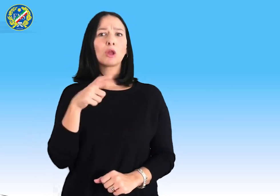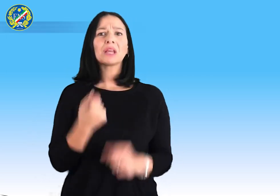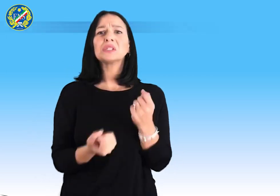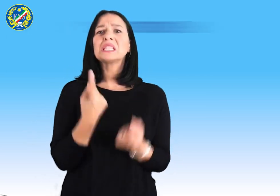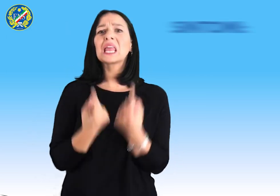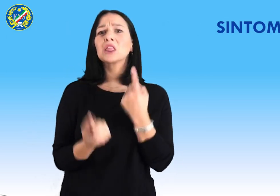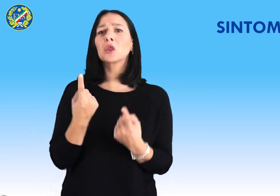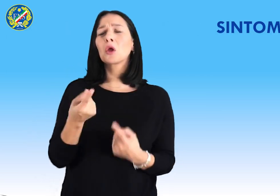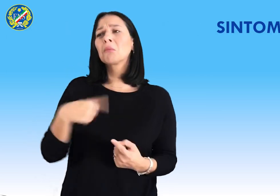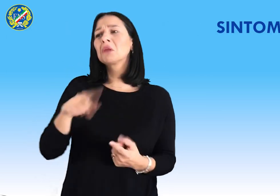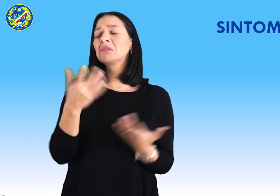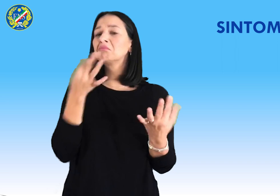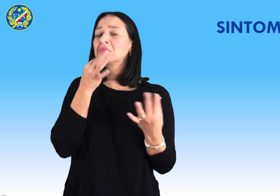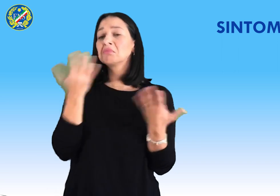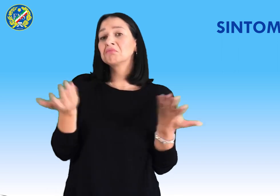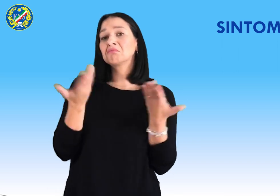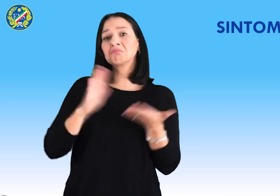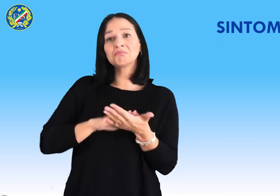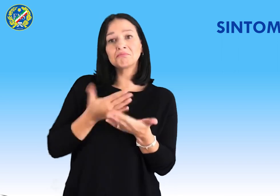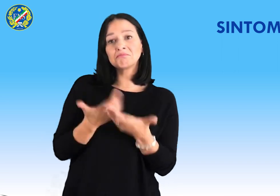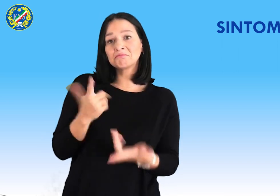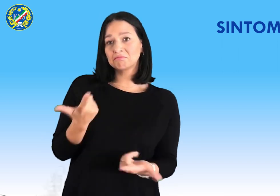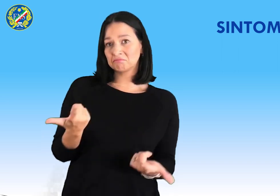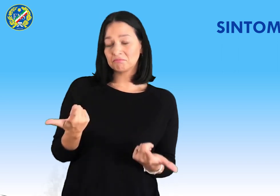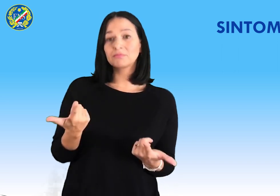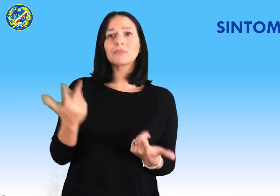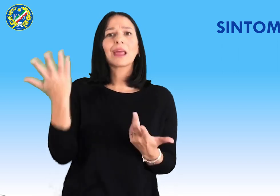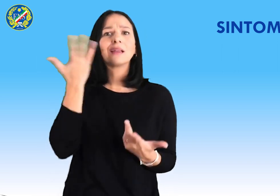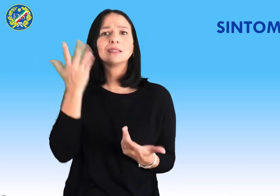perché i sintomi spesso sono vaghi e/o si tende a sottovalutare alcuni cambiamenti